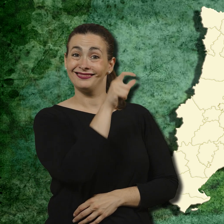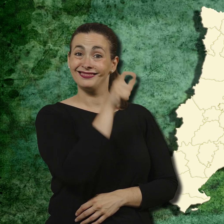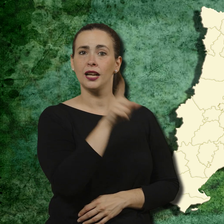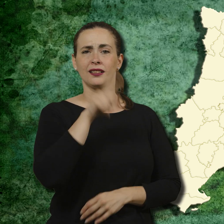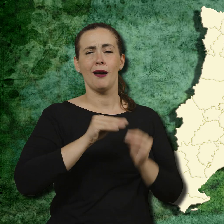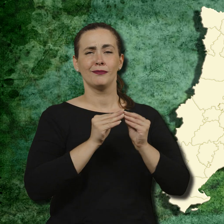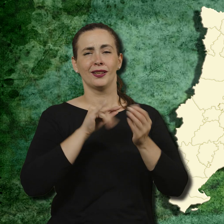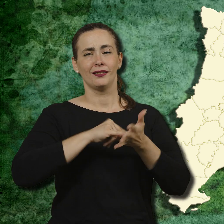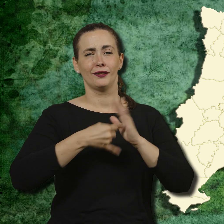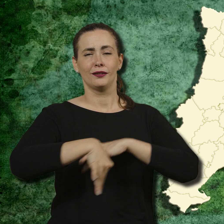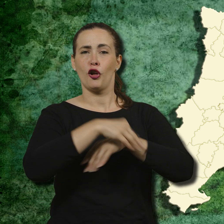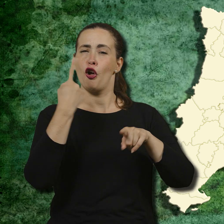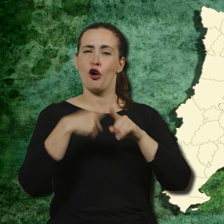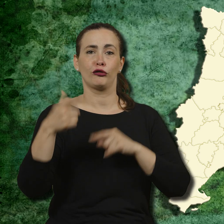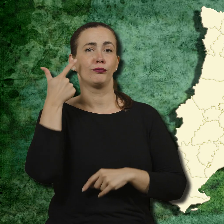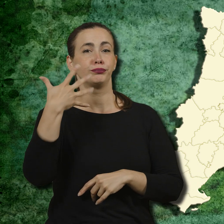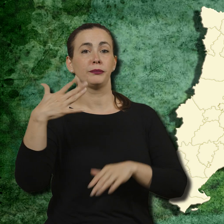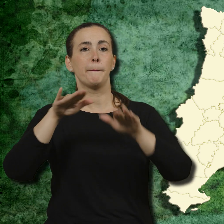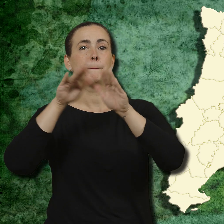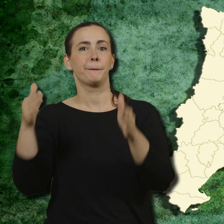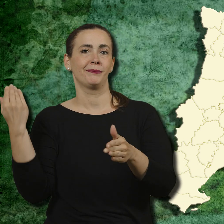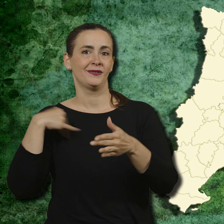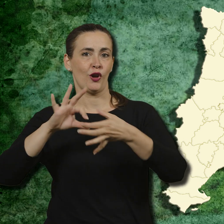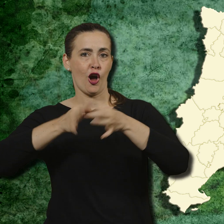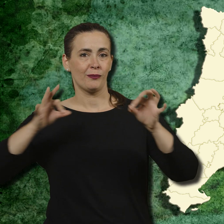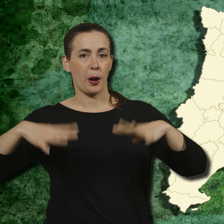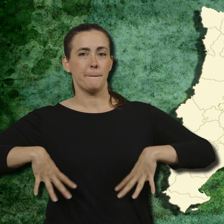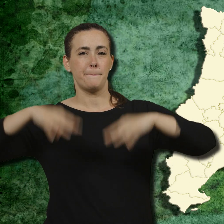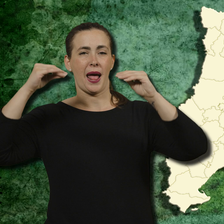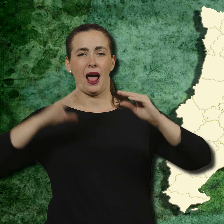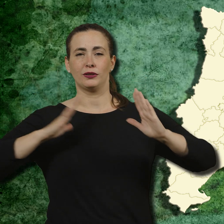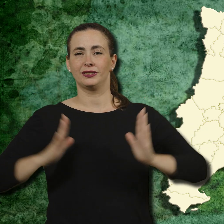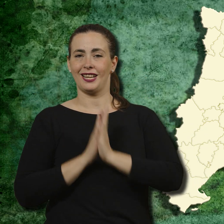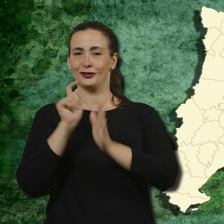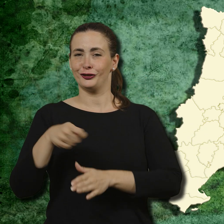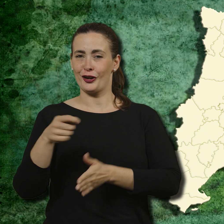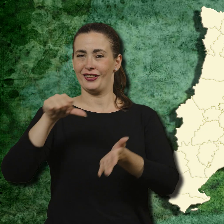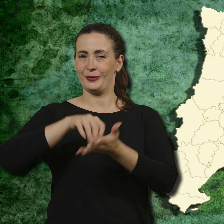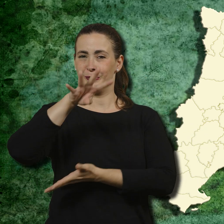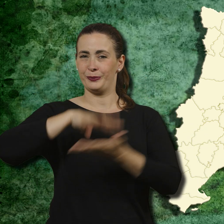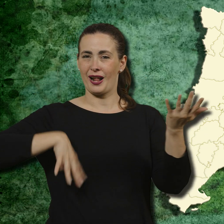autor de l'arxiconegut pavelló olímpic Palau Sant Jordi de Barcelona,